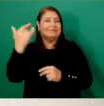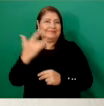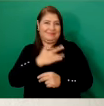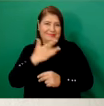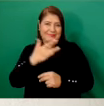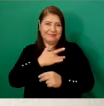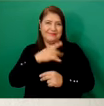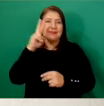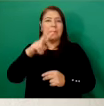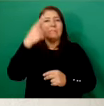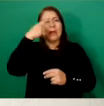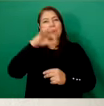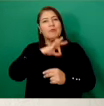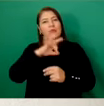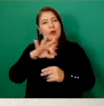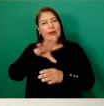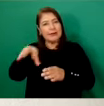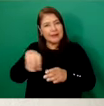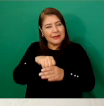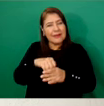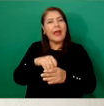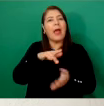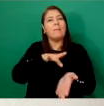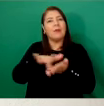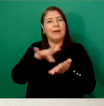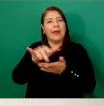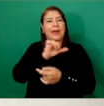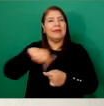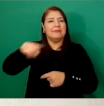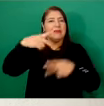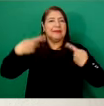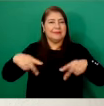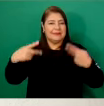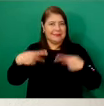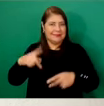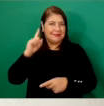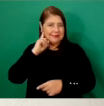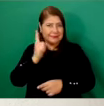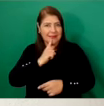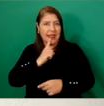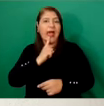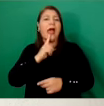con la idea de ser inclusivos y solidarios con gente que vive con discapacidad auditiva,